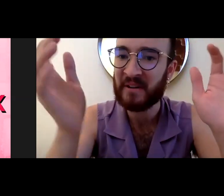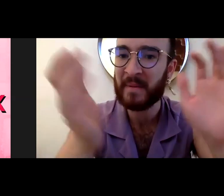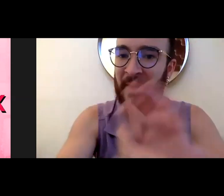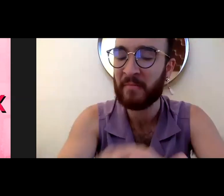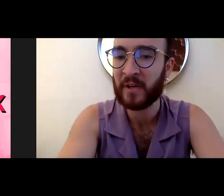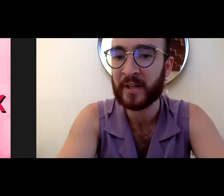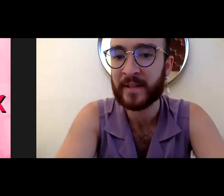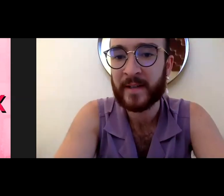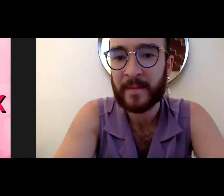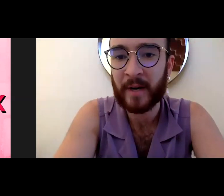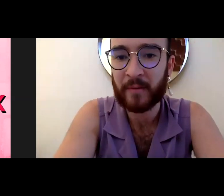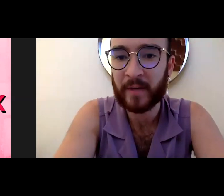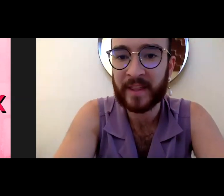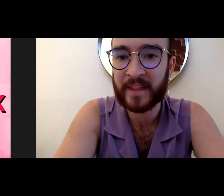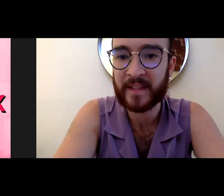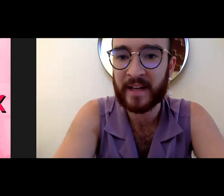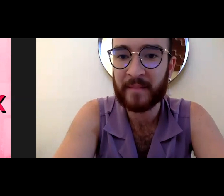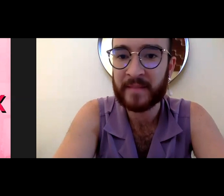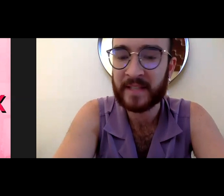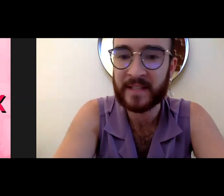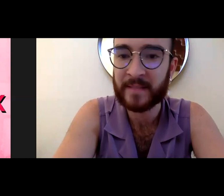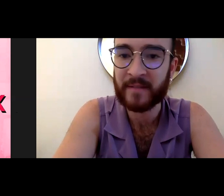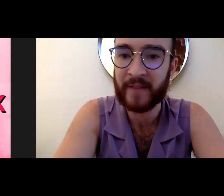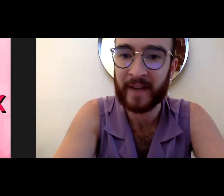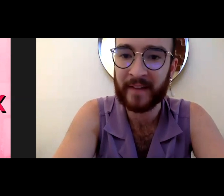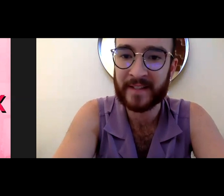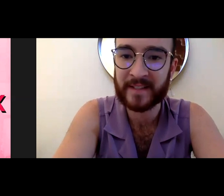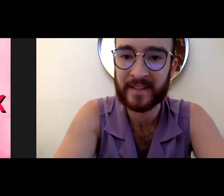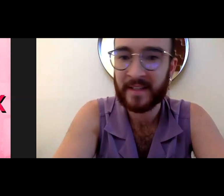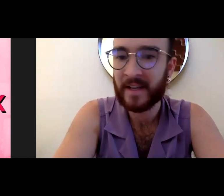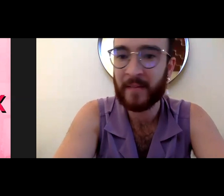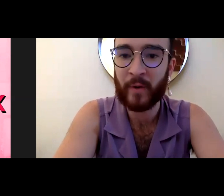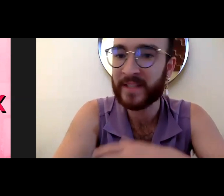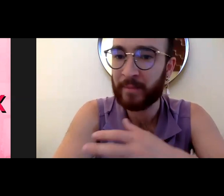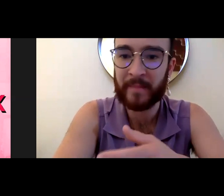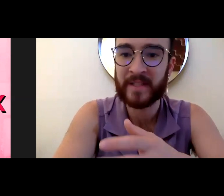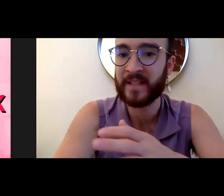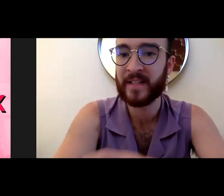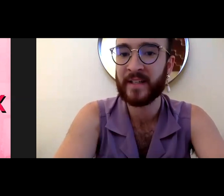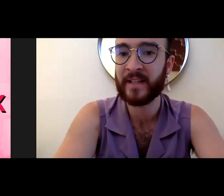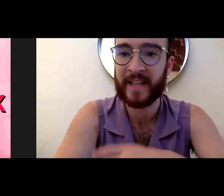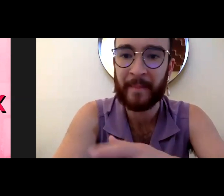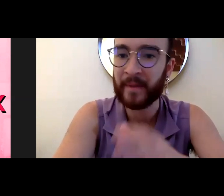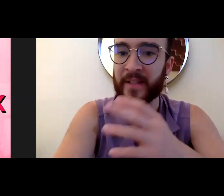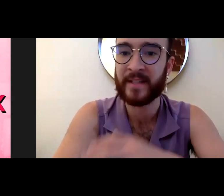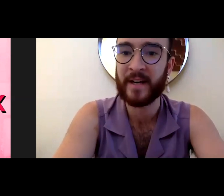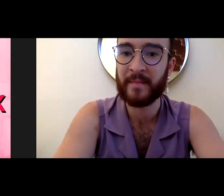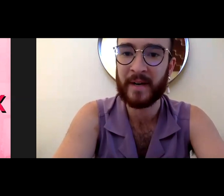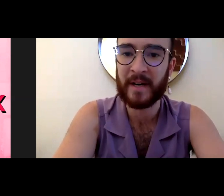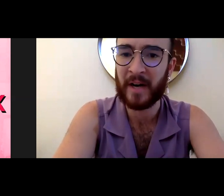no conozco esa palabra, pero con sistemas de violencia. Supremacía blanca, capitalismo,